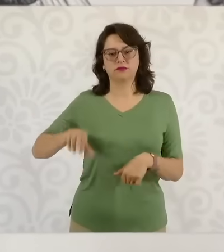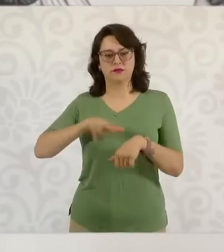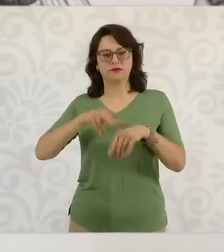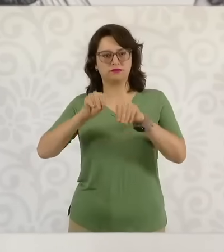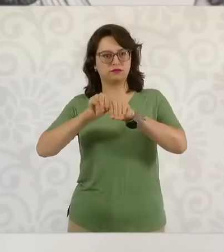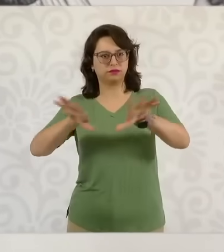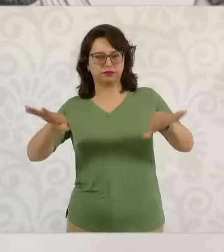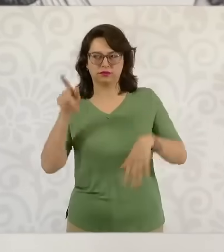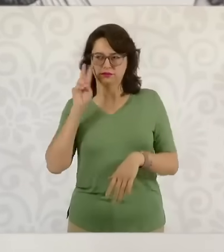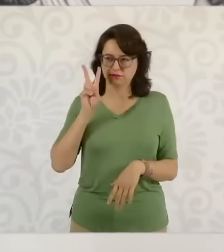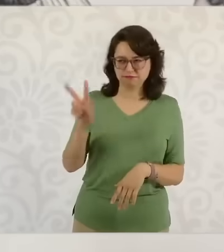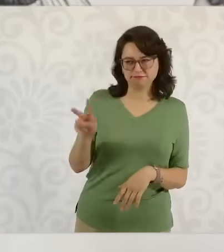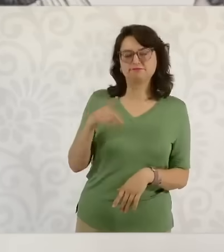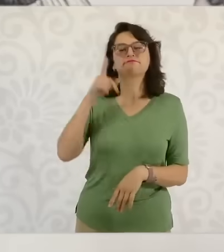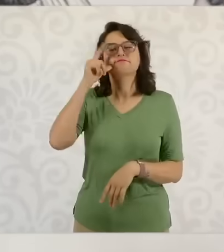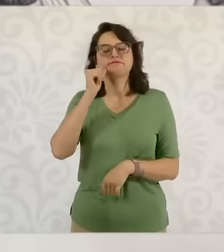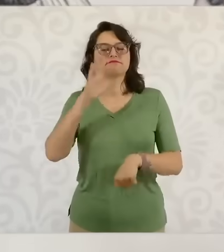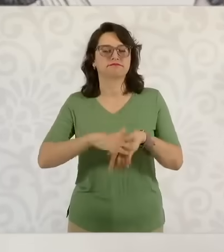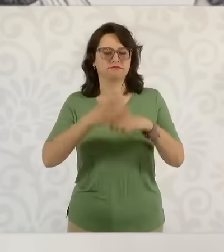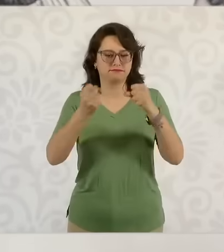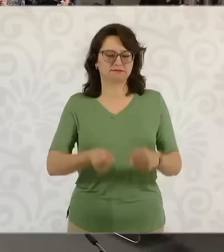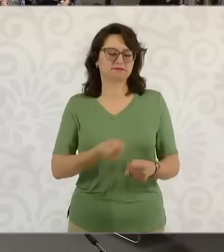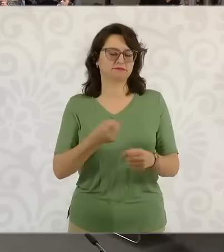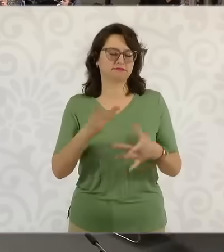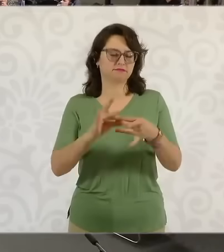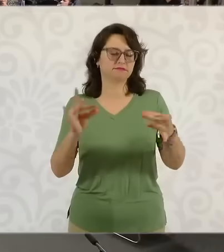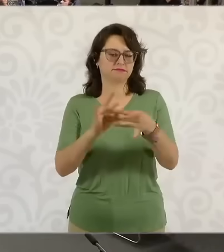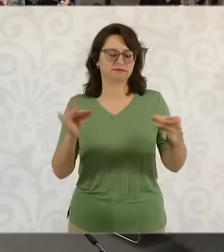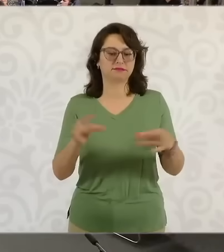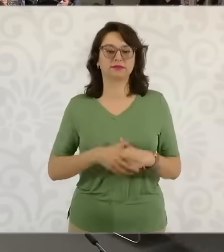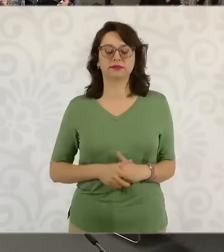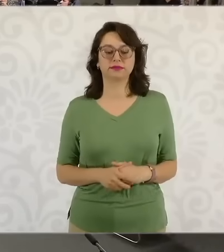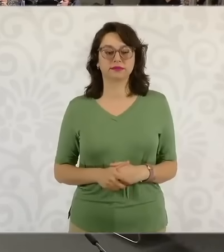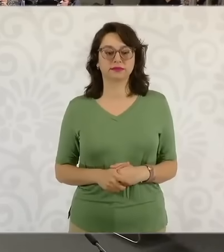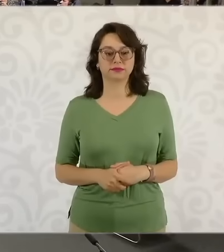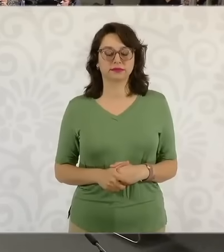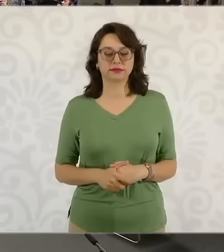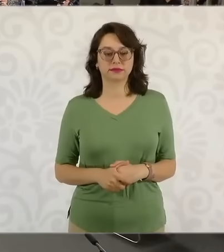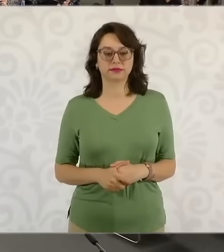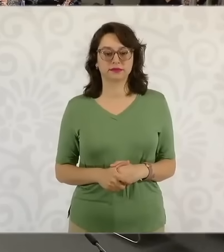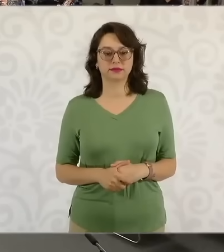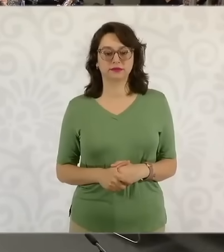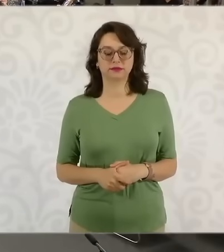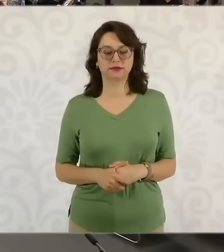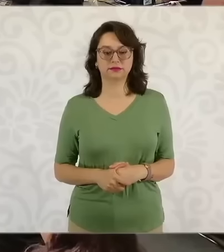mañana lo comentamos con con más detalle para que se presidenta le reportaron si elementos de la